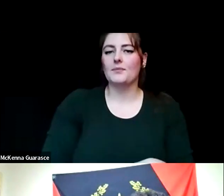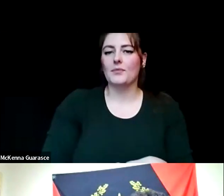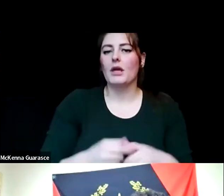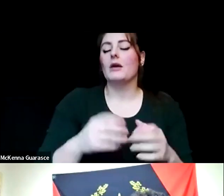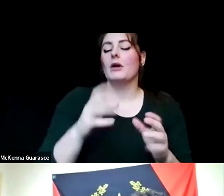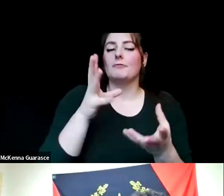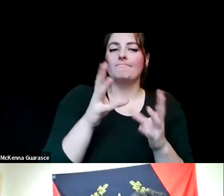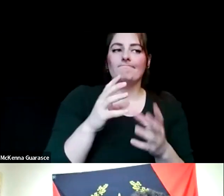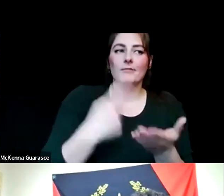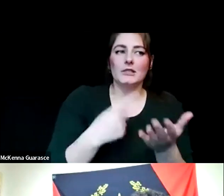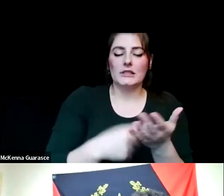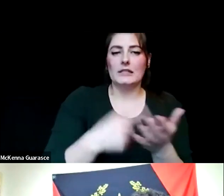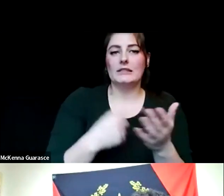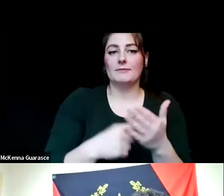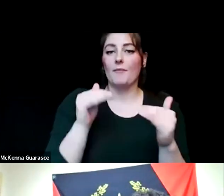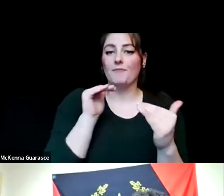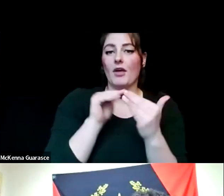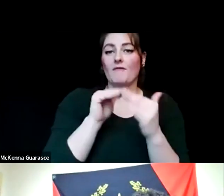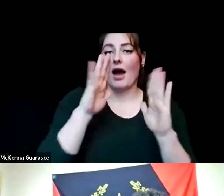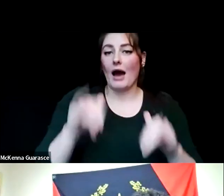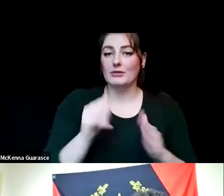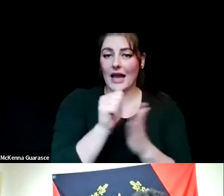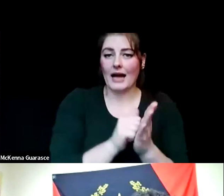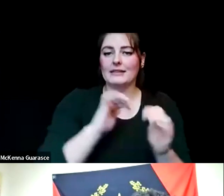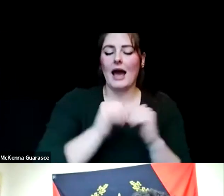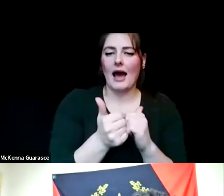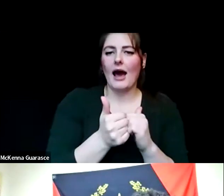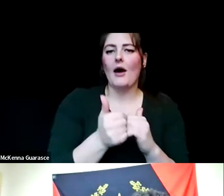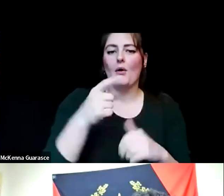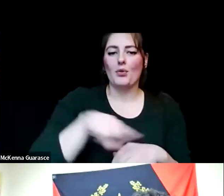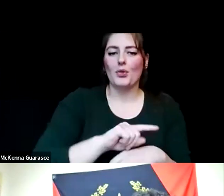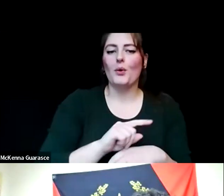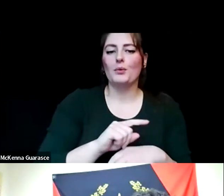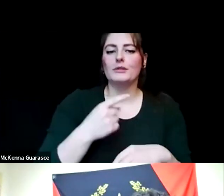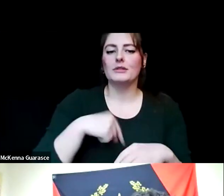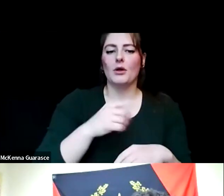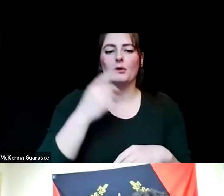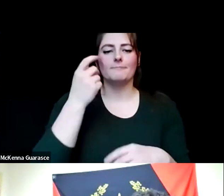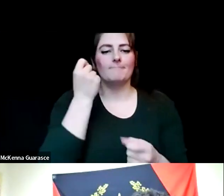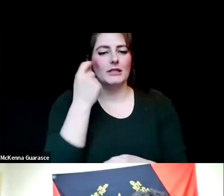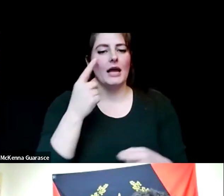y cómo algunas de esas consideraciones pueden relacionarse de formas en que las autoridades de vivienda pública puedan avanzar.